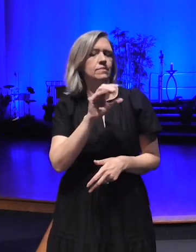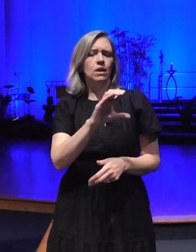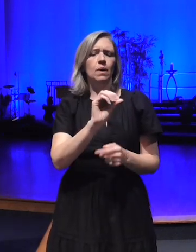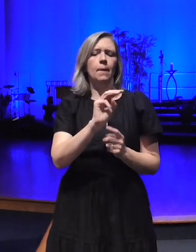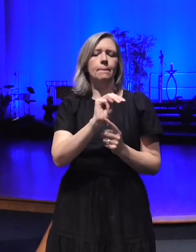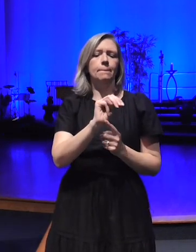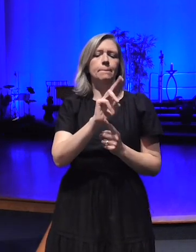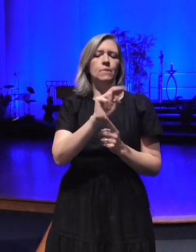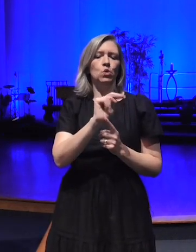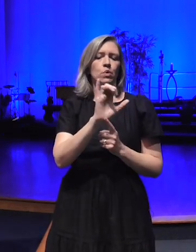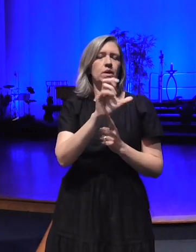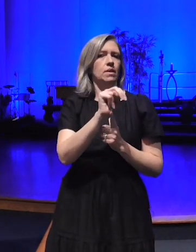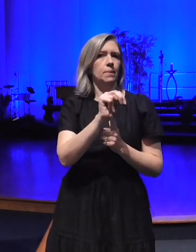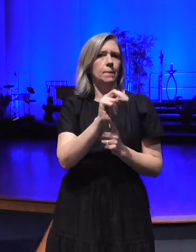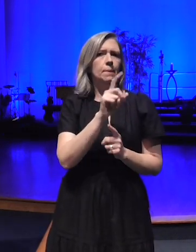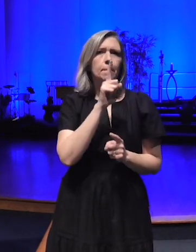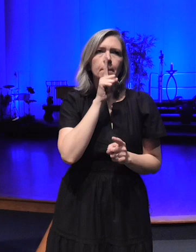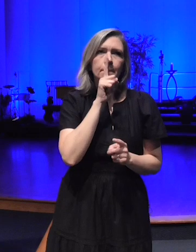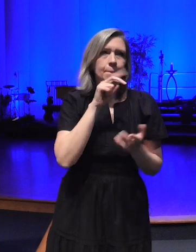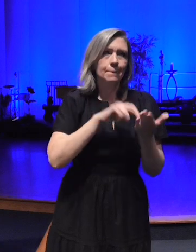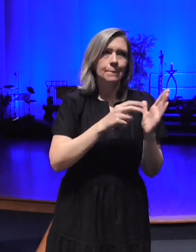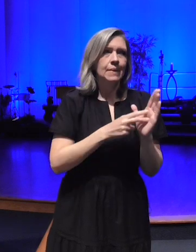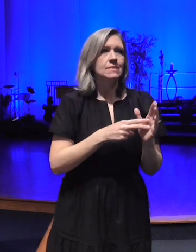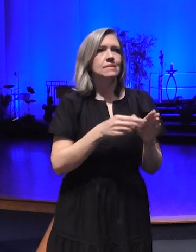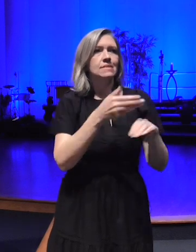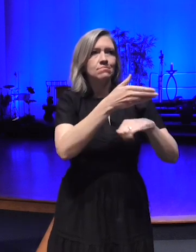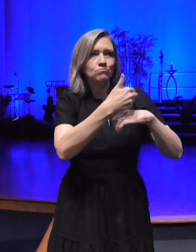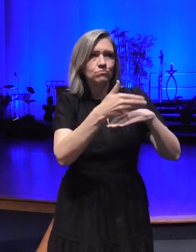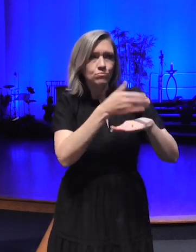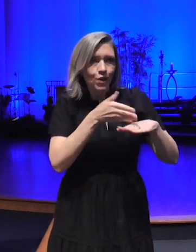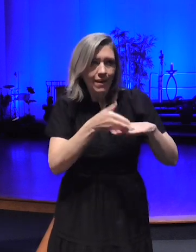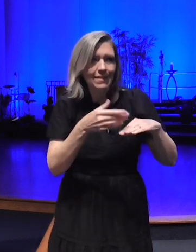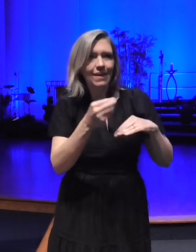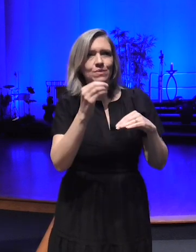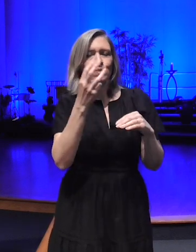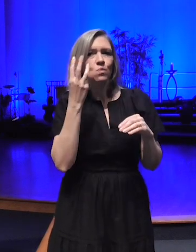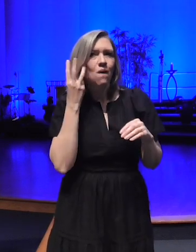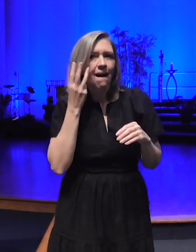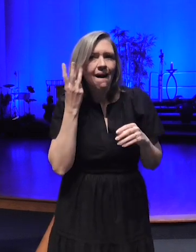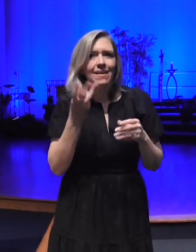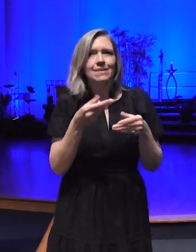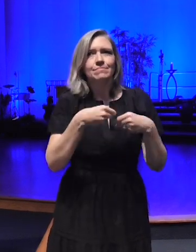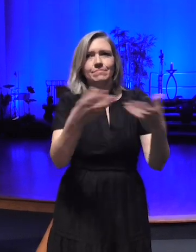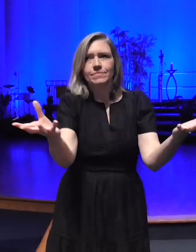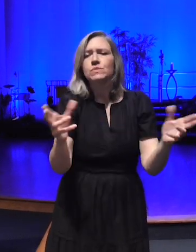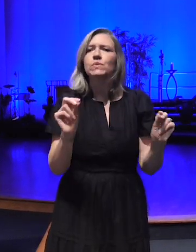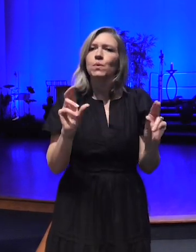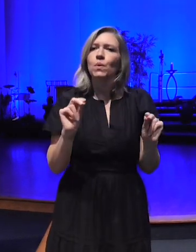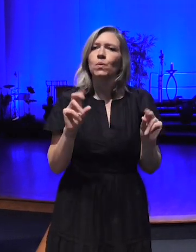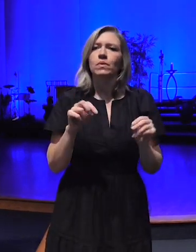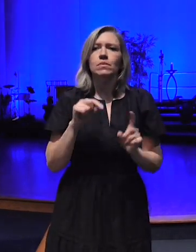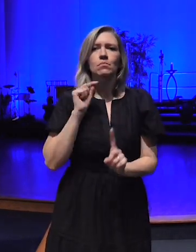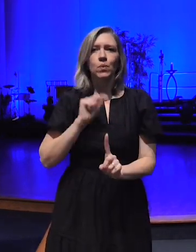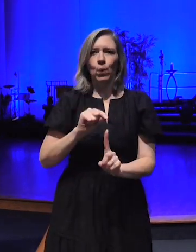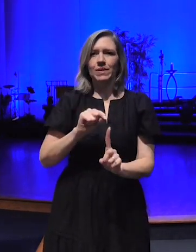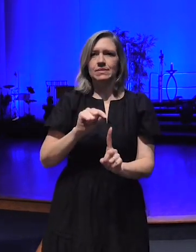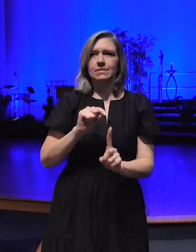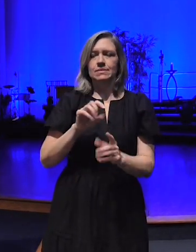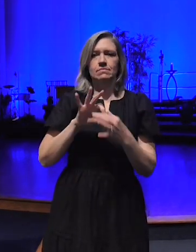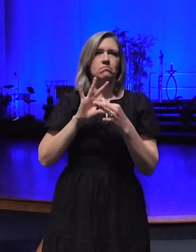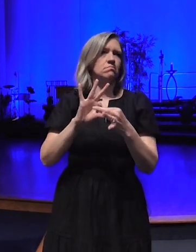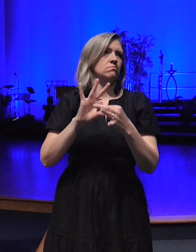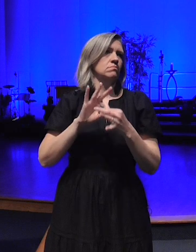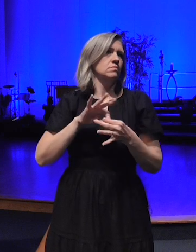vino y el pan, pero estoy hablando de la verdadera esencia de la comunión, que es conectar con nosotros